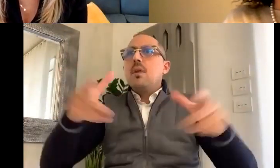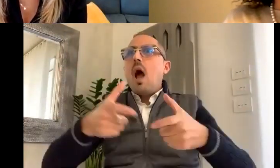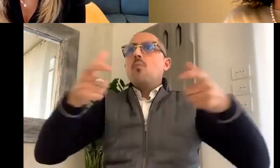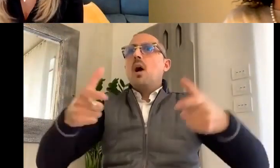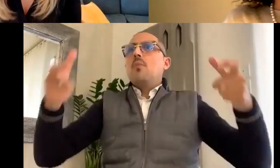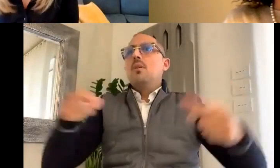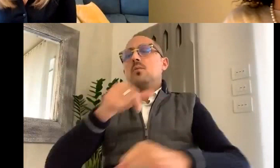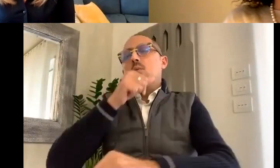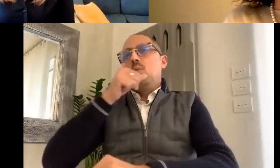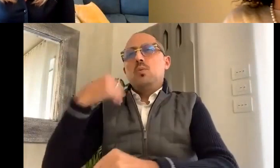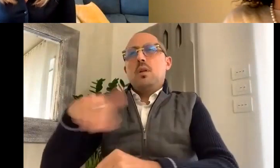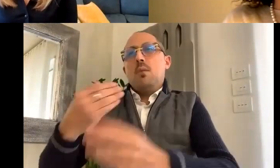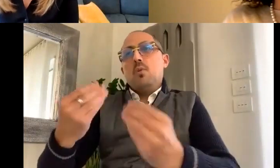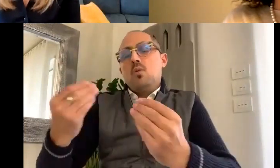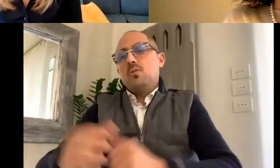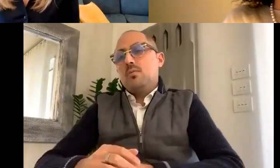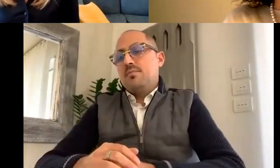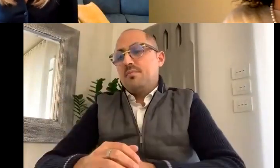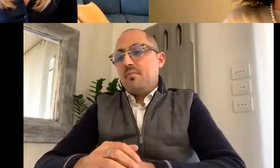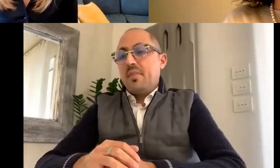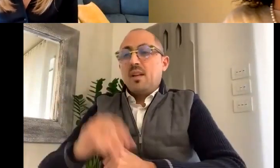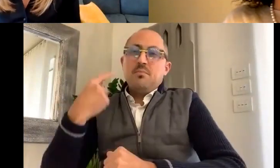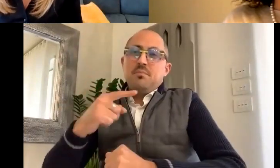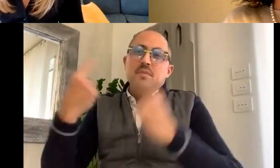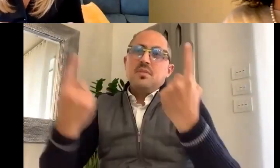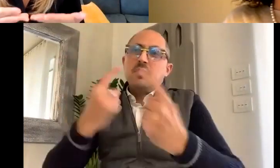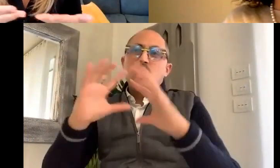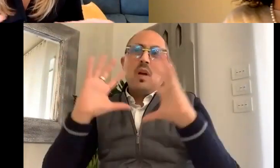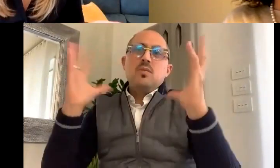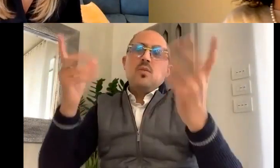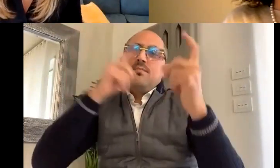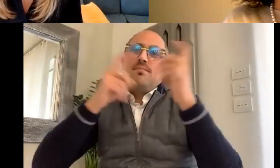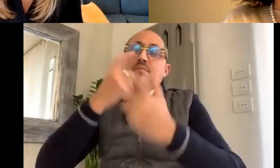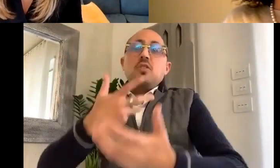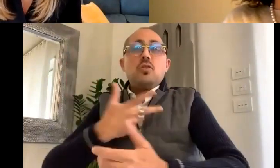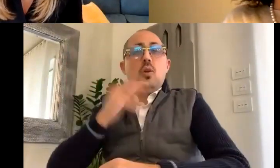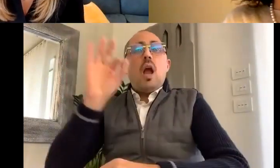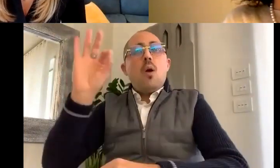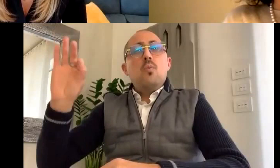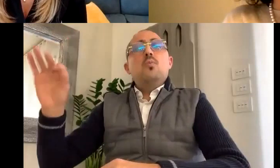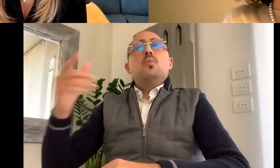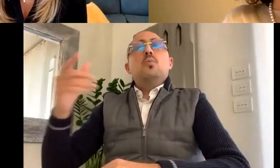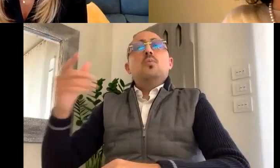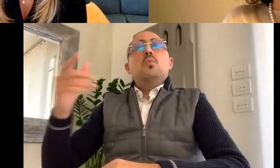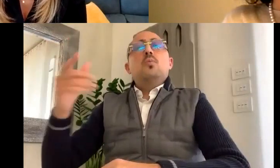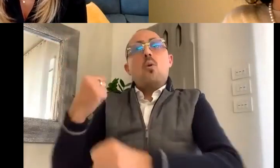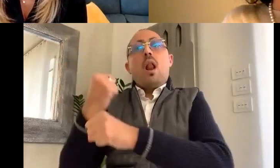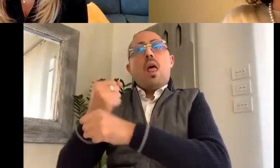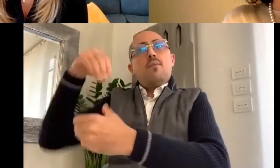per il servizio di interpretariato, quindi questi servizi stanno man mano aumentando perché la preoccupazione è